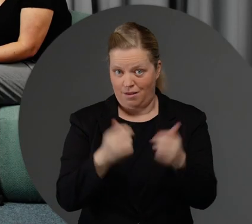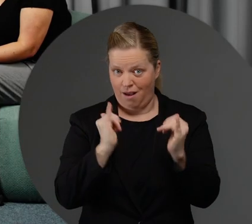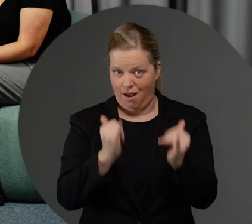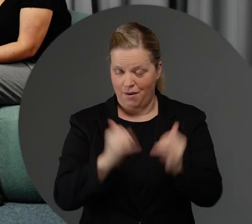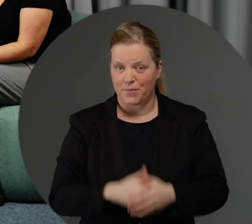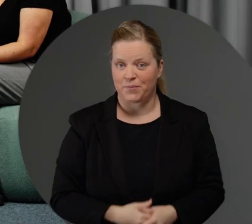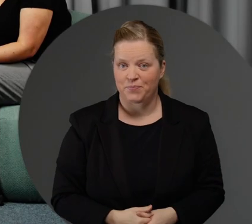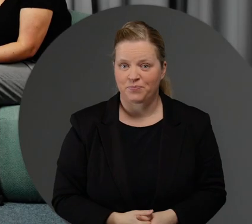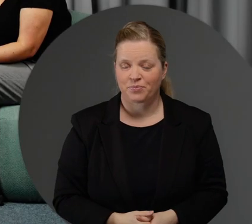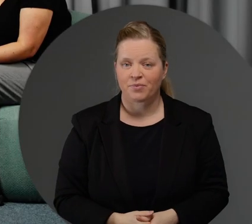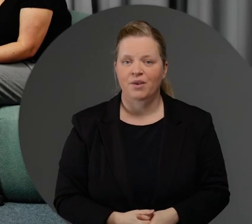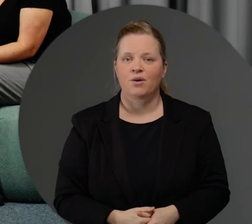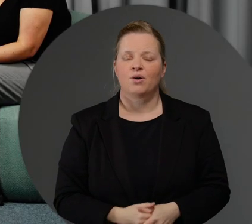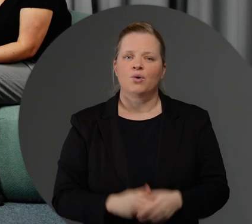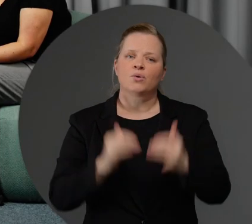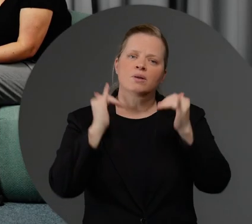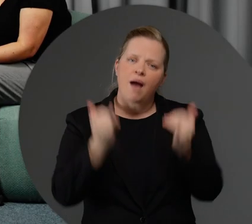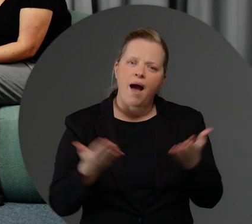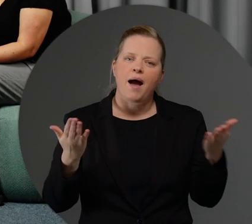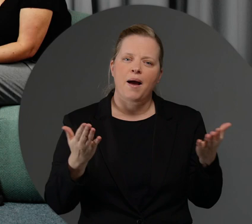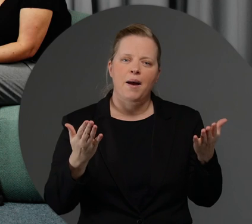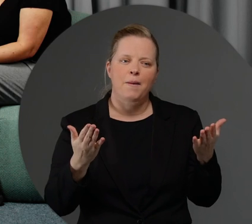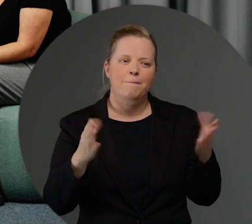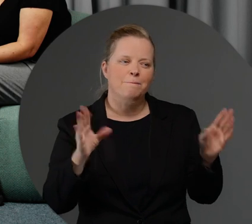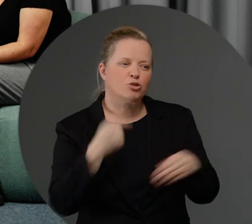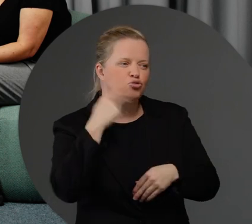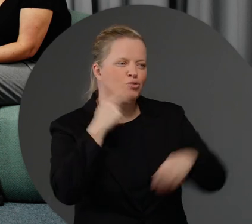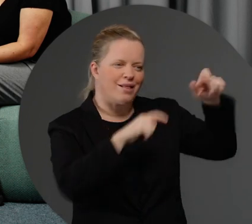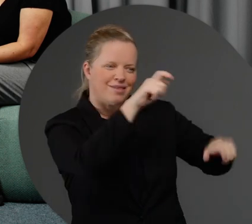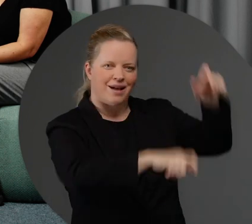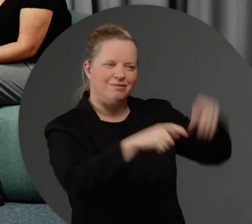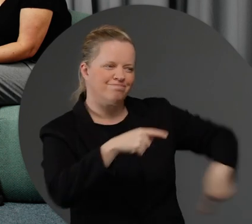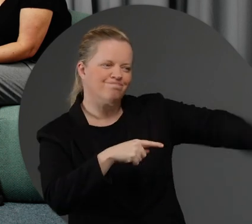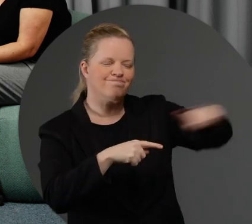Und ja, zu den Mitstudierenden habe ich leider eigentlich ziemlich wenig Kontakt.